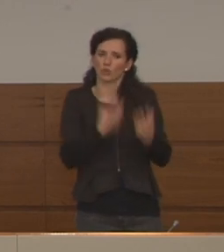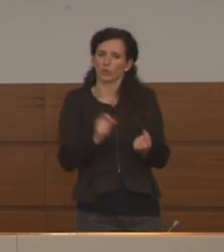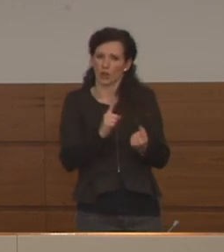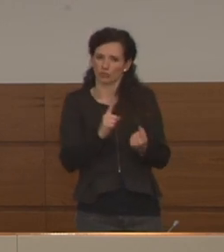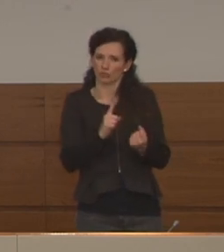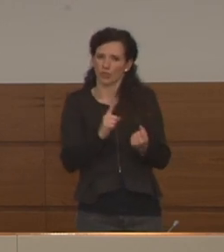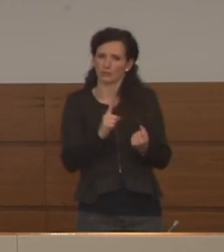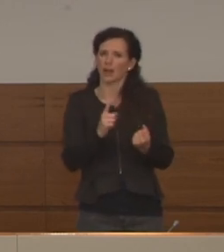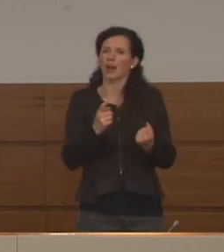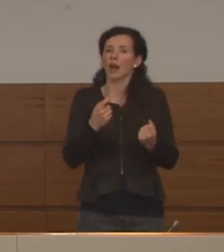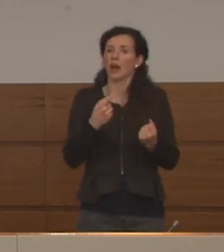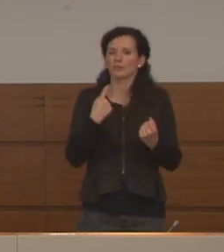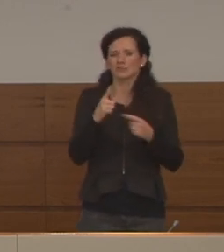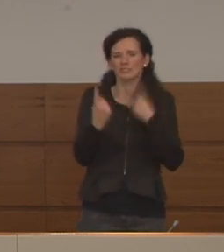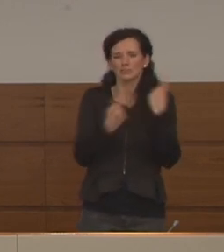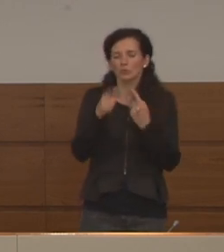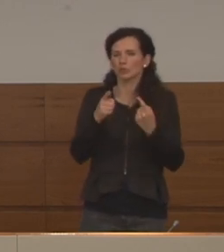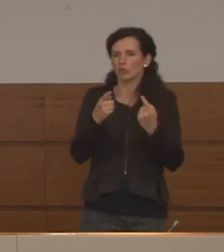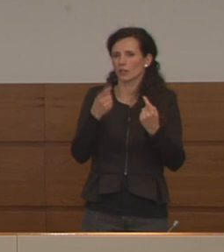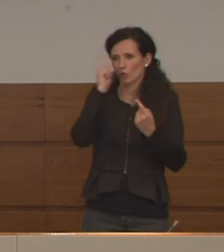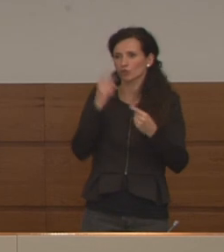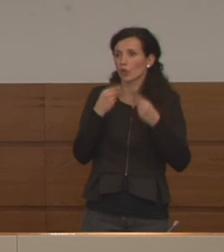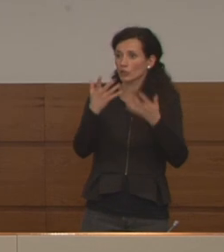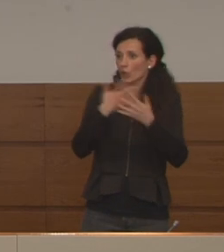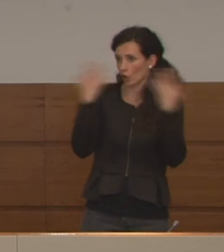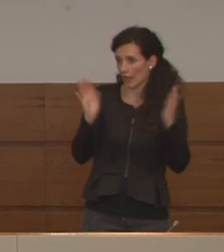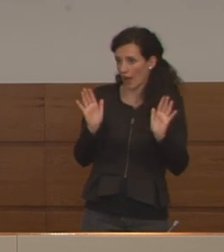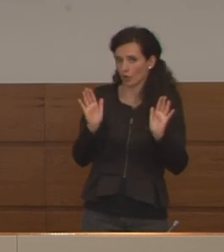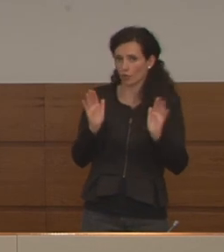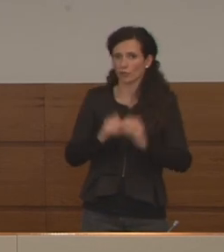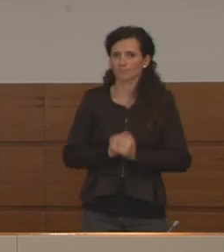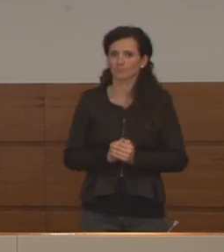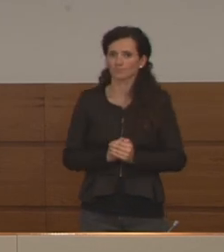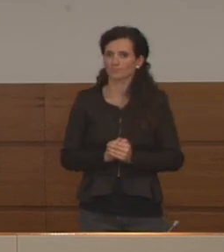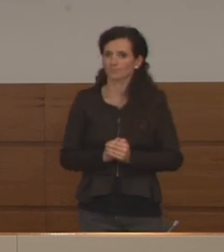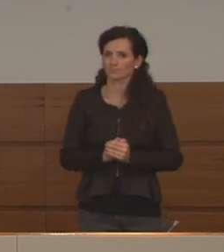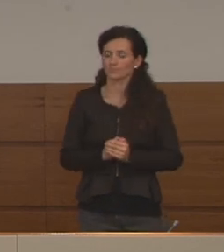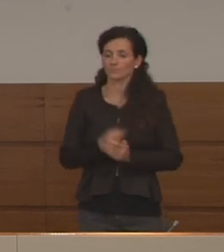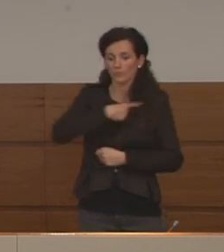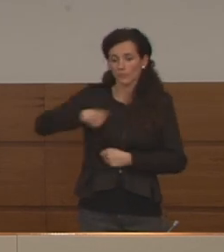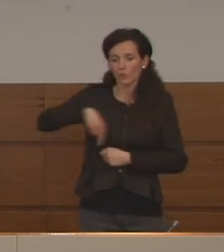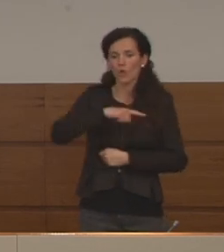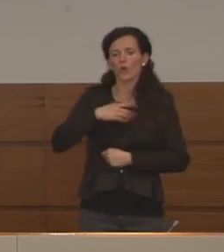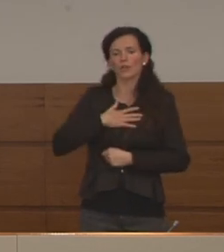Non so se mi sono spiegato bene. Non possiamo permetterci di esporre al rischio